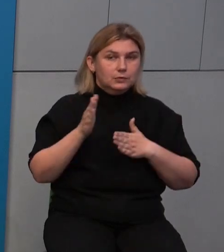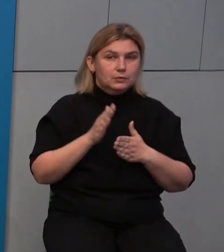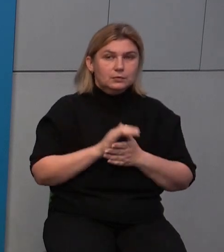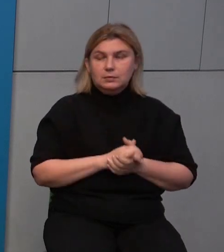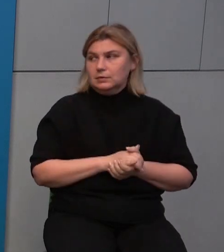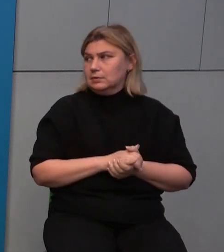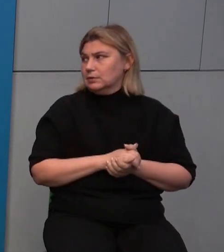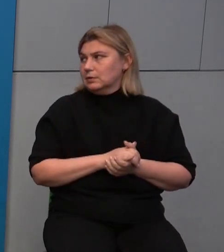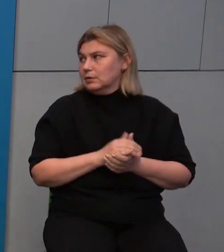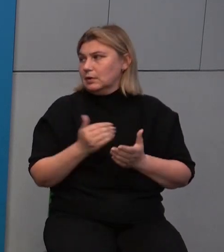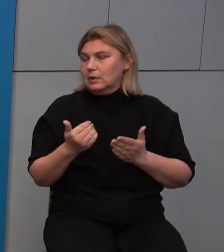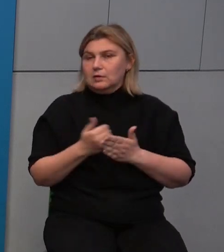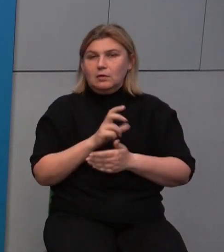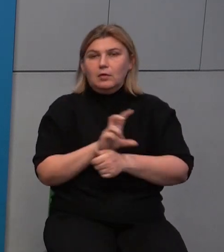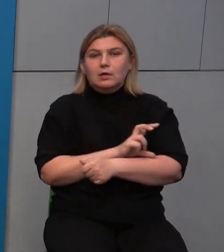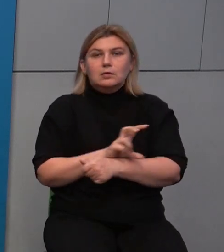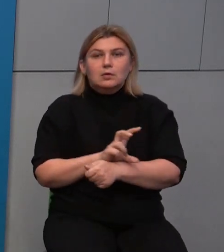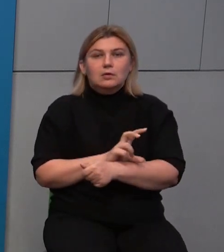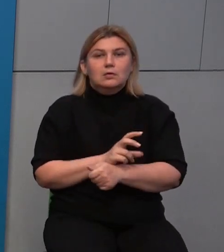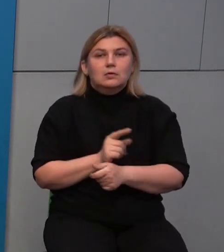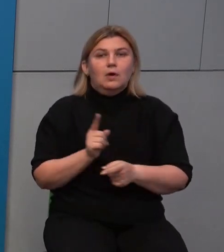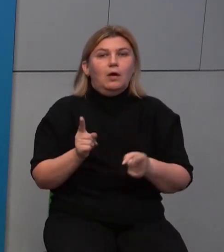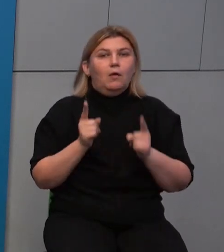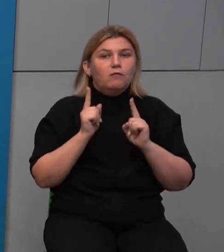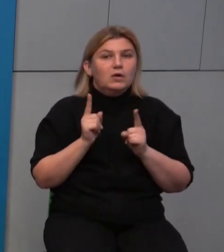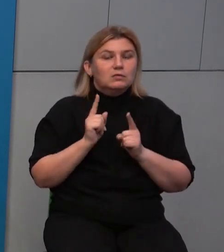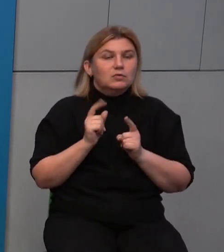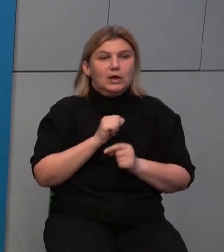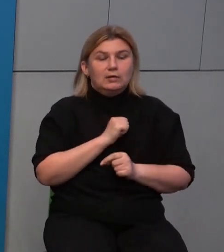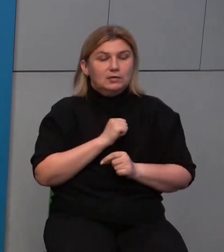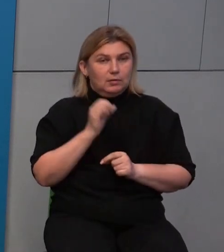na nowe technologie, które on uważał, że sama technologia nie jest ani dobra ani zła,